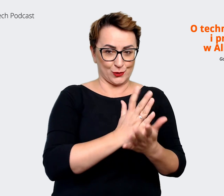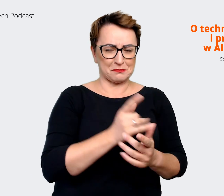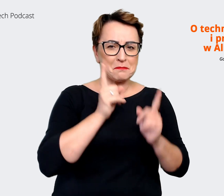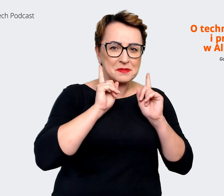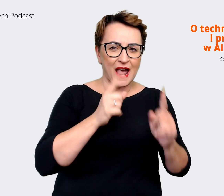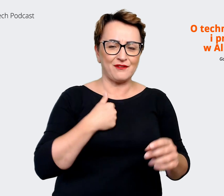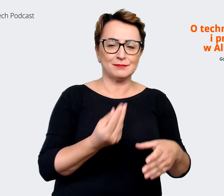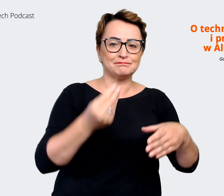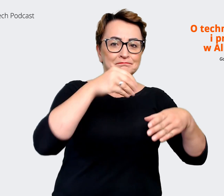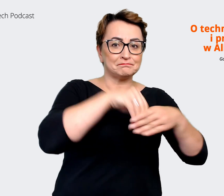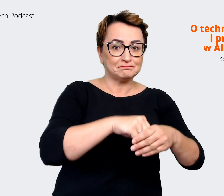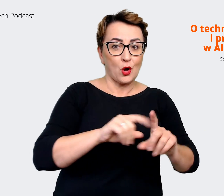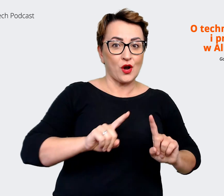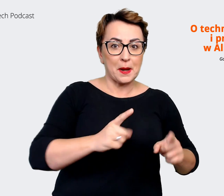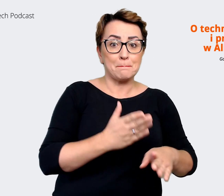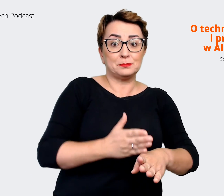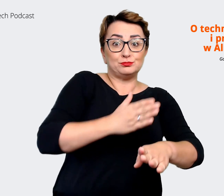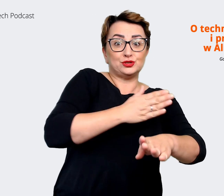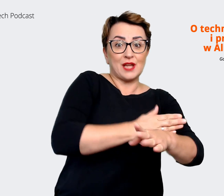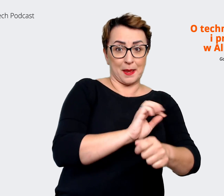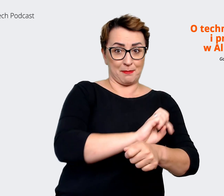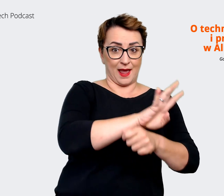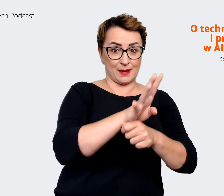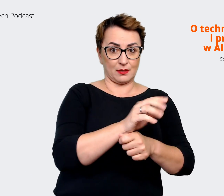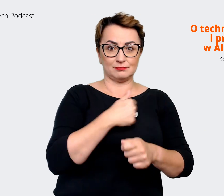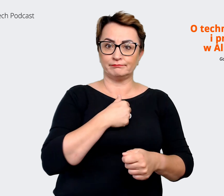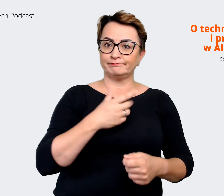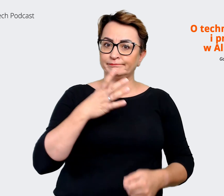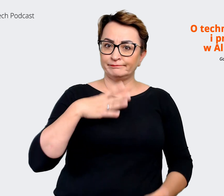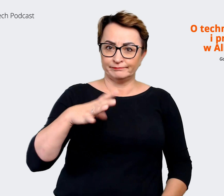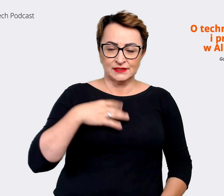naprawdę zdążyłem jeszcze dołączyć do tej organizacji tuż przed pandemią. Bardzo to